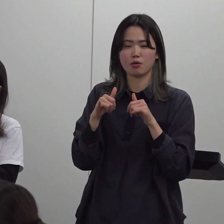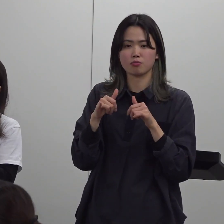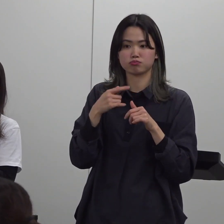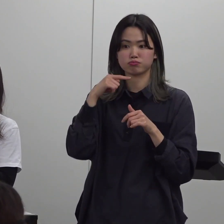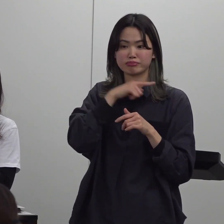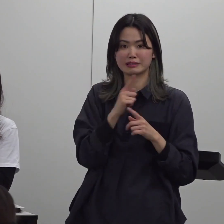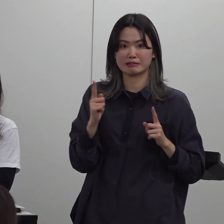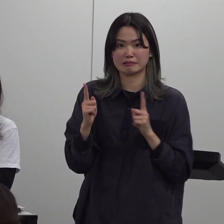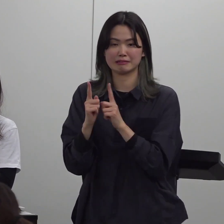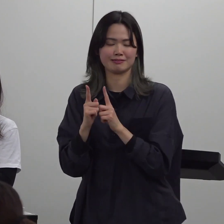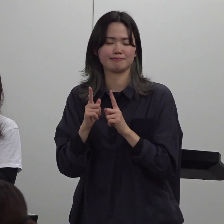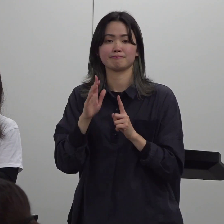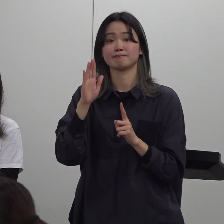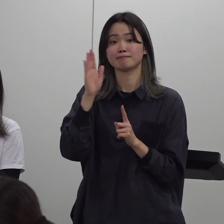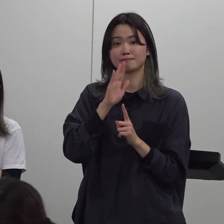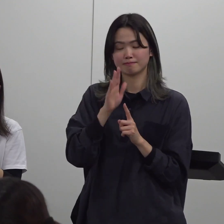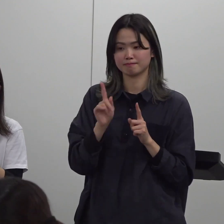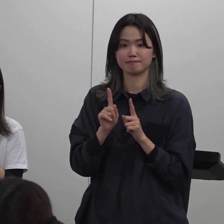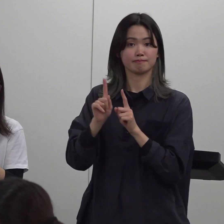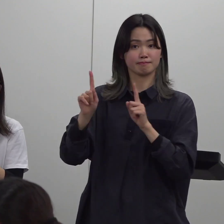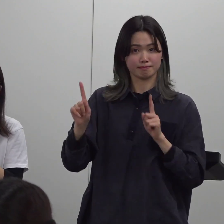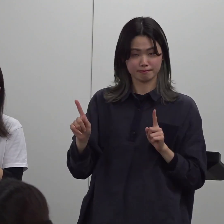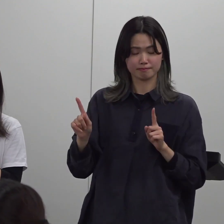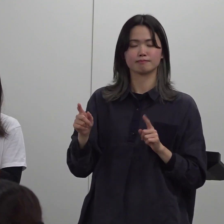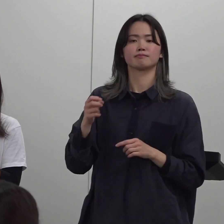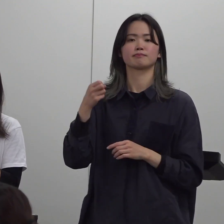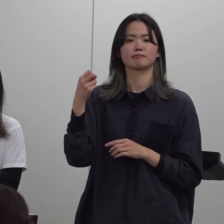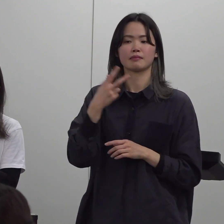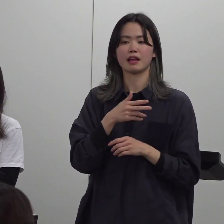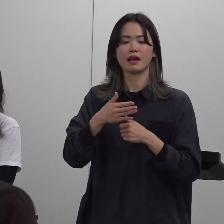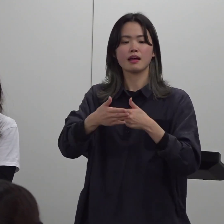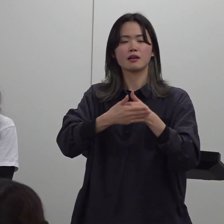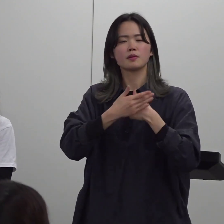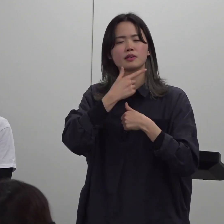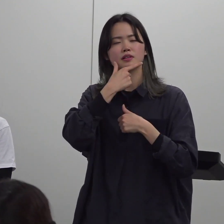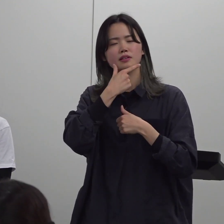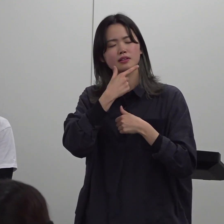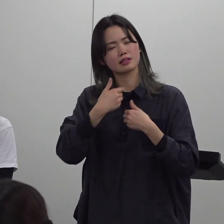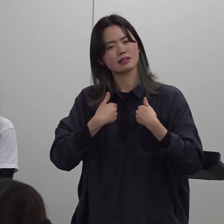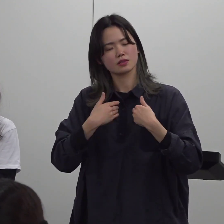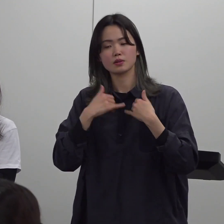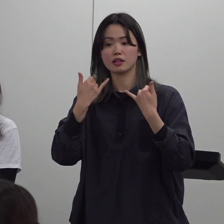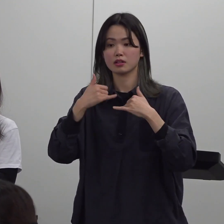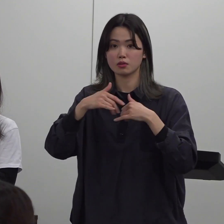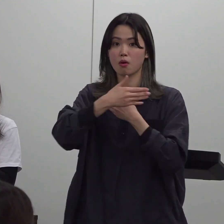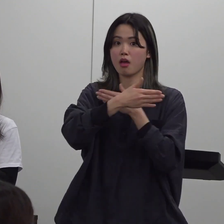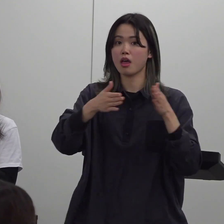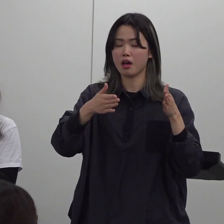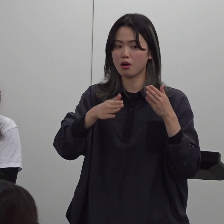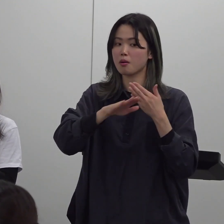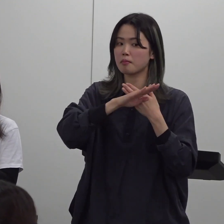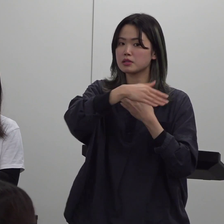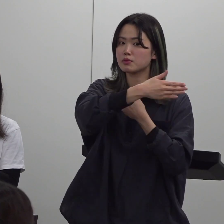距離を置くとかあとはサポートが必要な方の部屋を別に教室を用意するとか